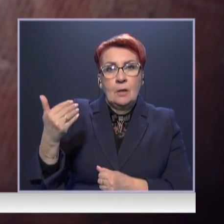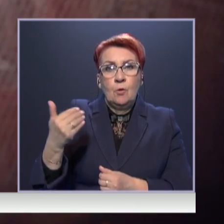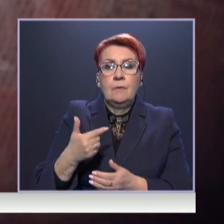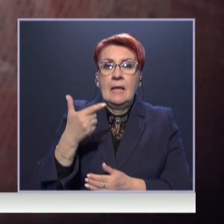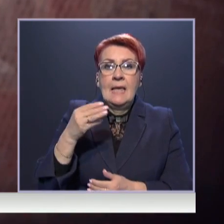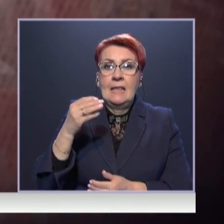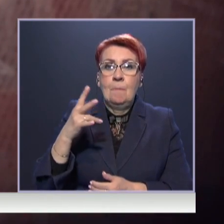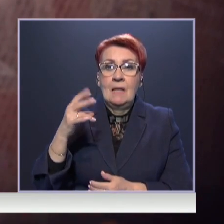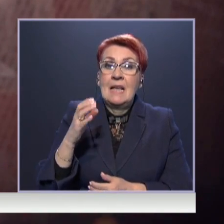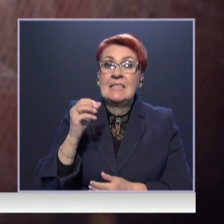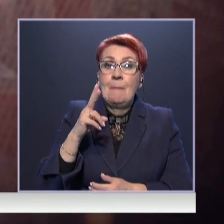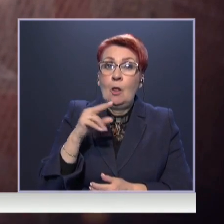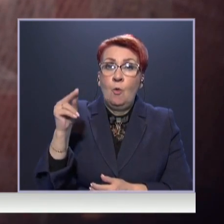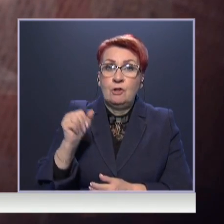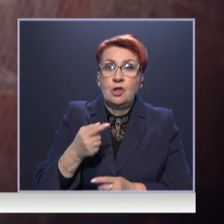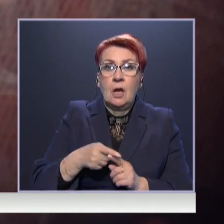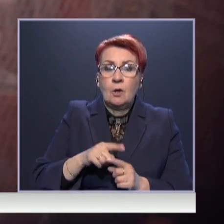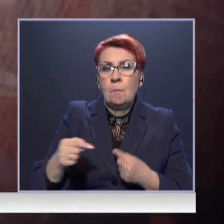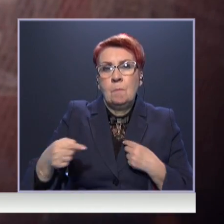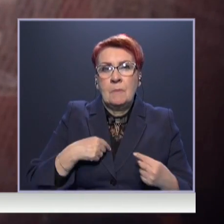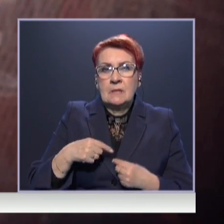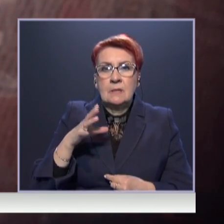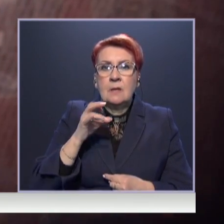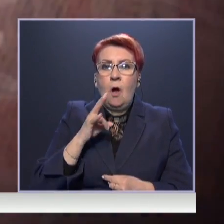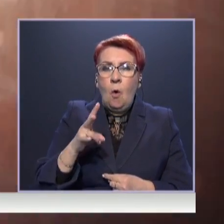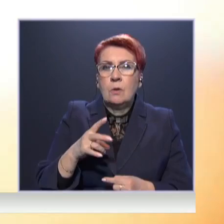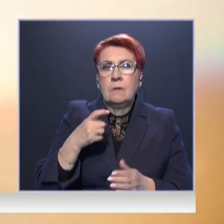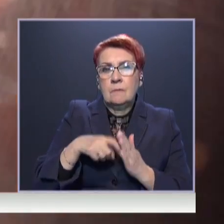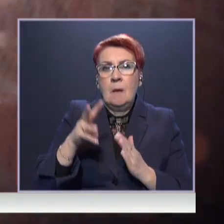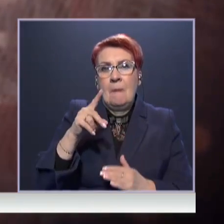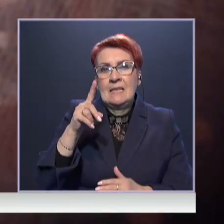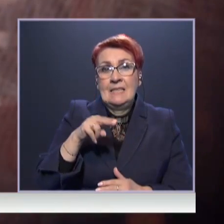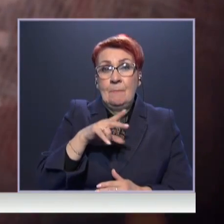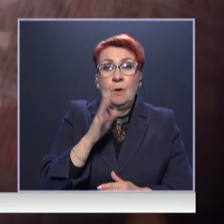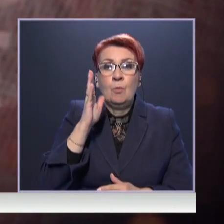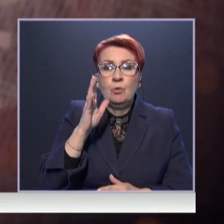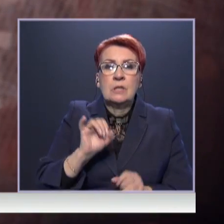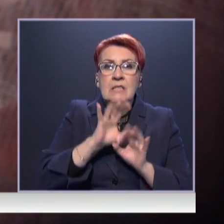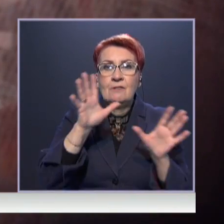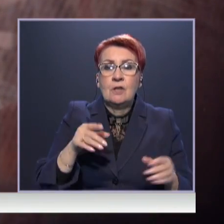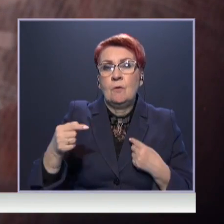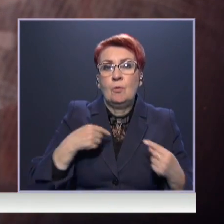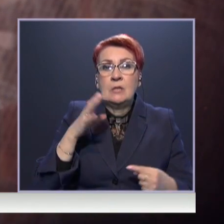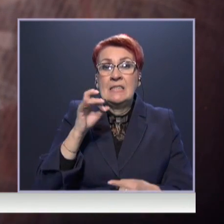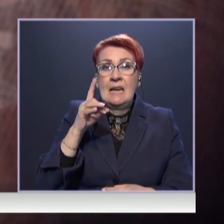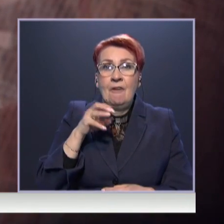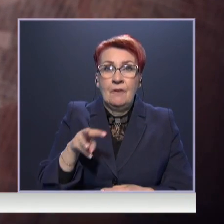Ивана самойловича который пострадал от интриг предателя Мазепы будучи мученик Серафим не впервые отстаивал свою